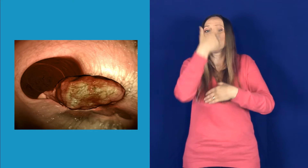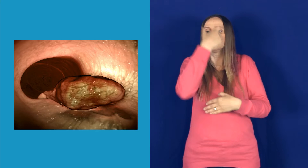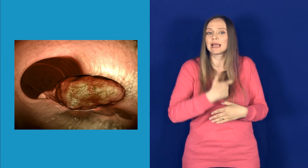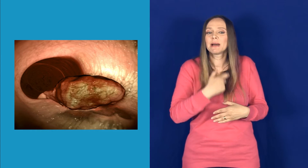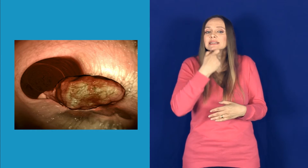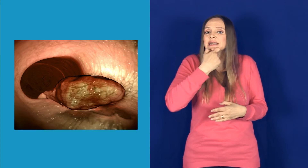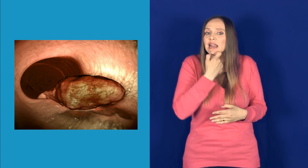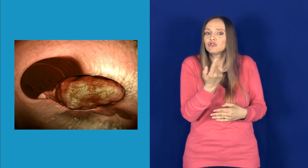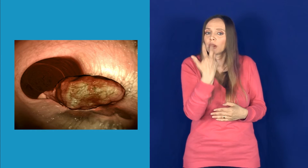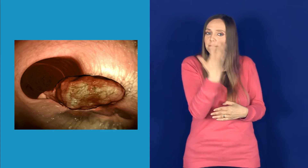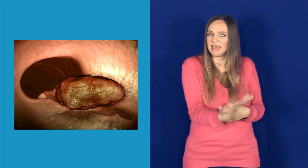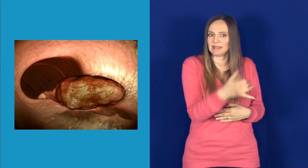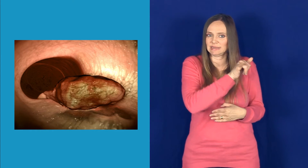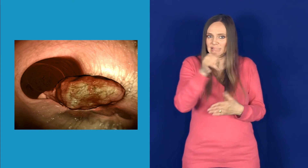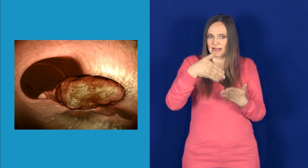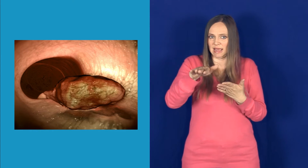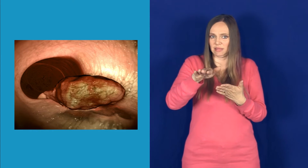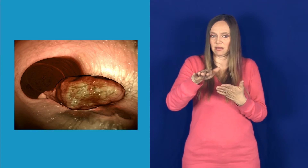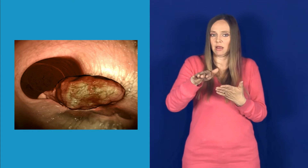Odstranijo jih že med preiskavo.